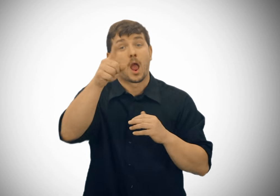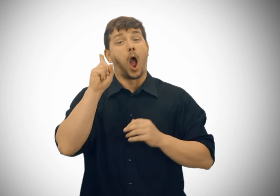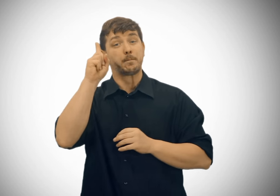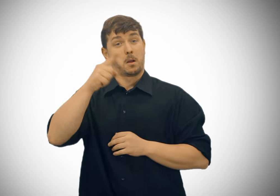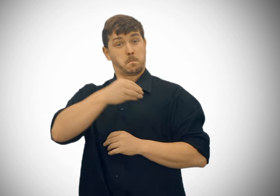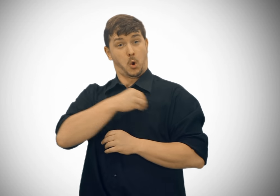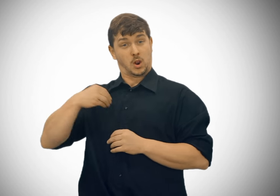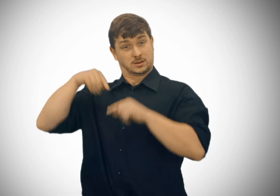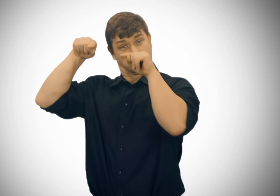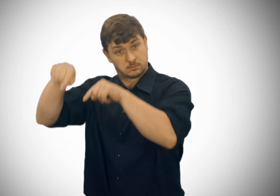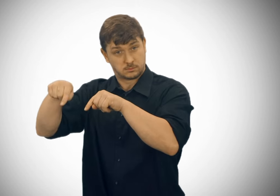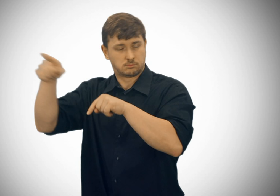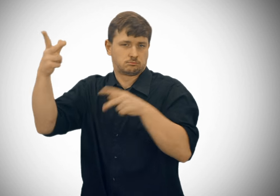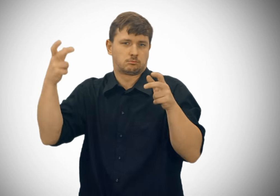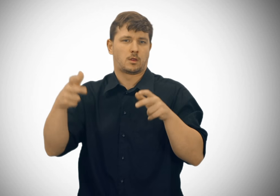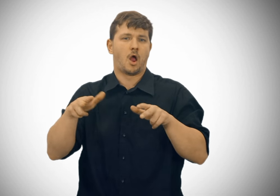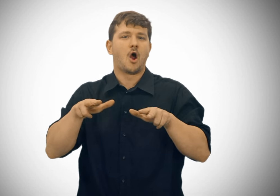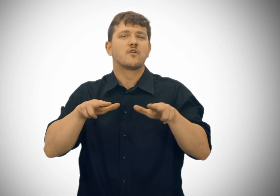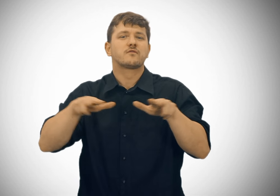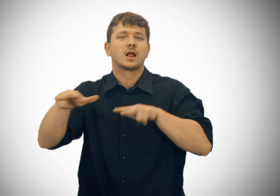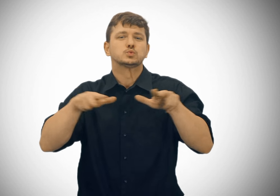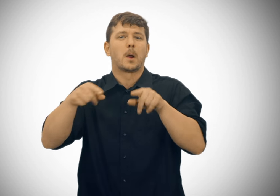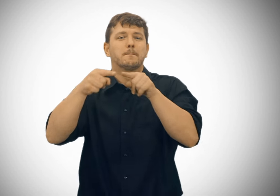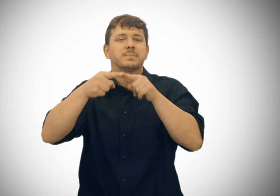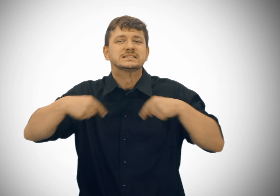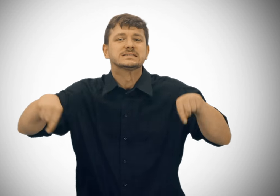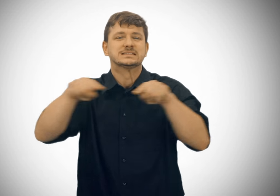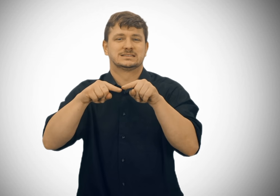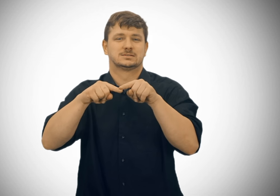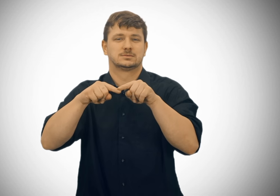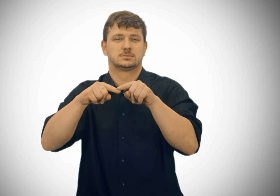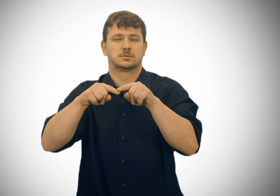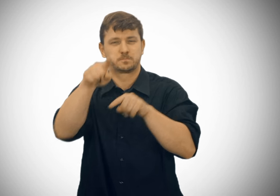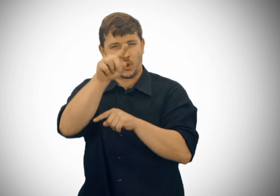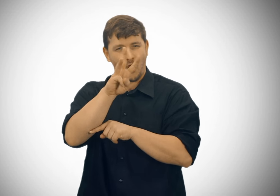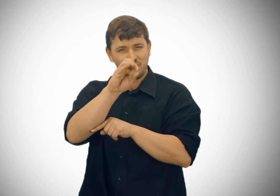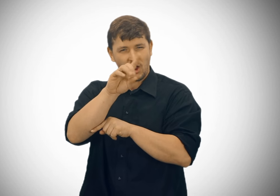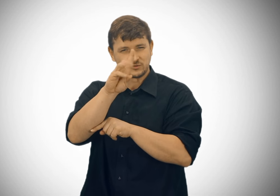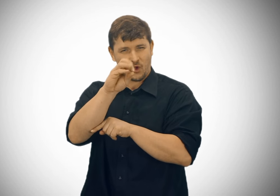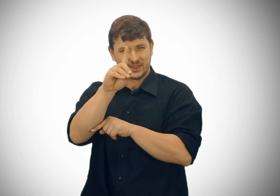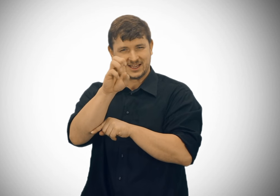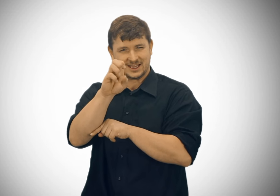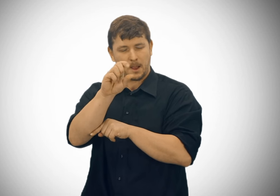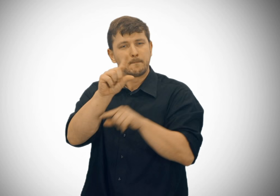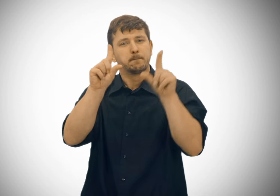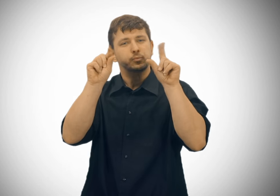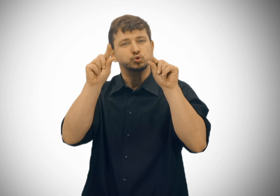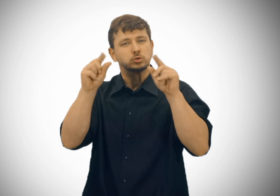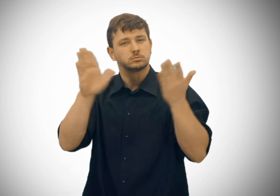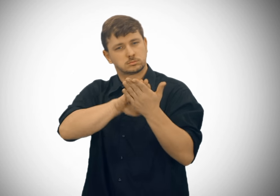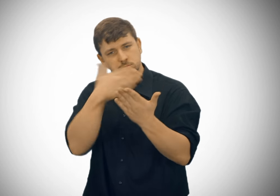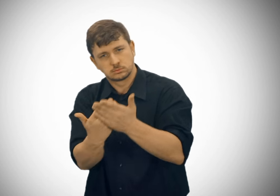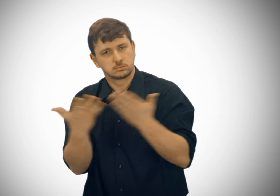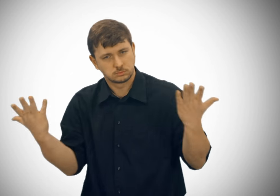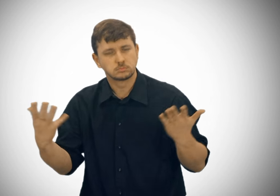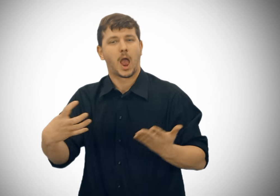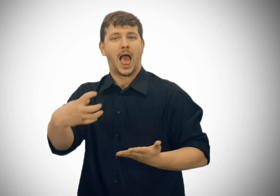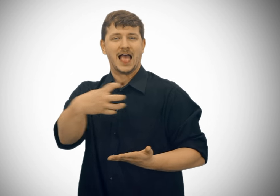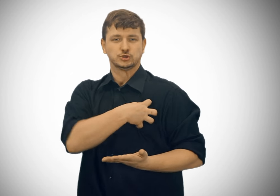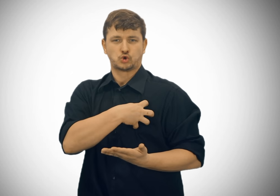In Polen aber bedeutet es sowas wie "Verwaltungsbezirke". Das Wort WOIWODE bedeutet übersetzt "Herzog".